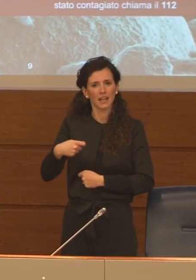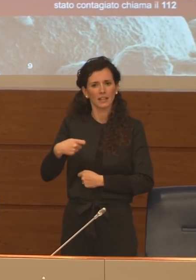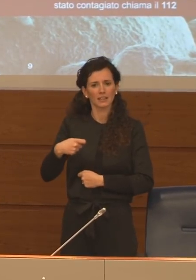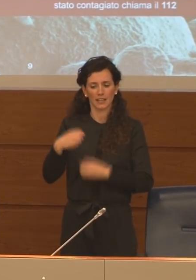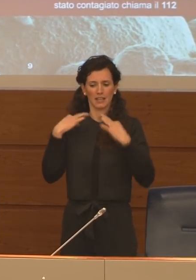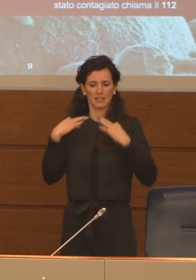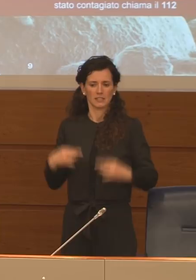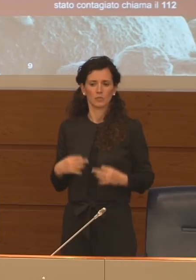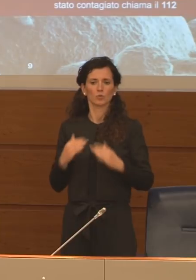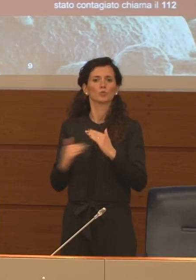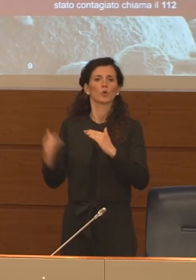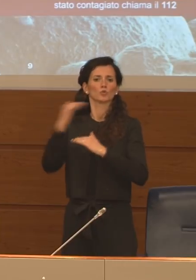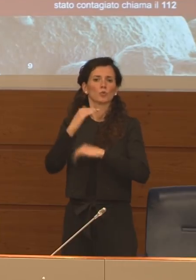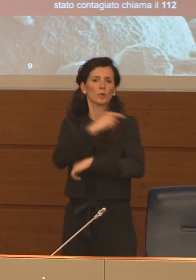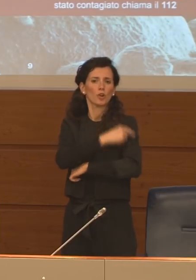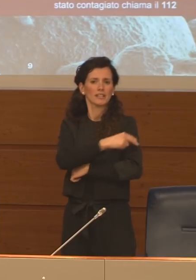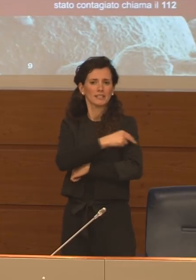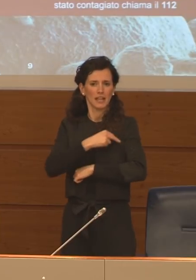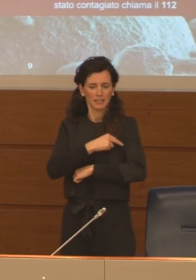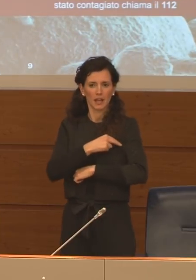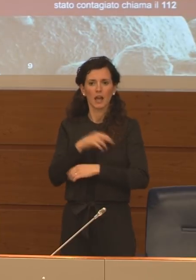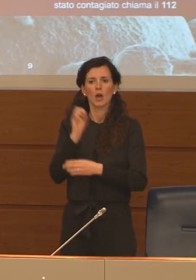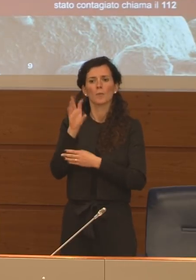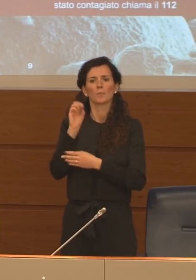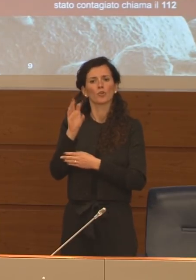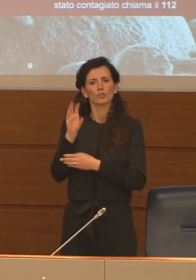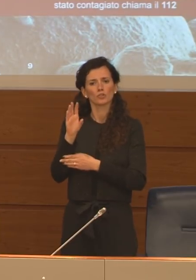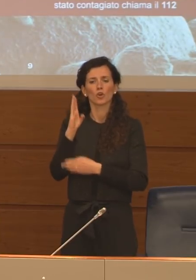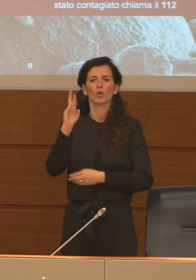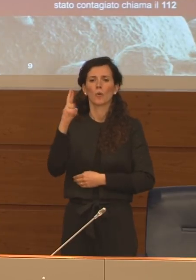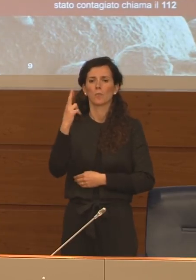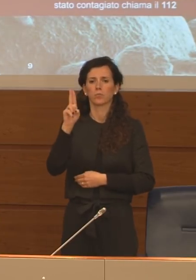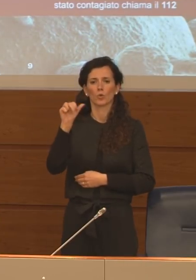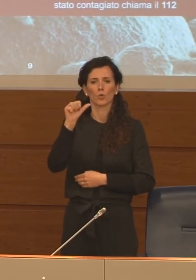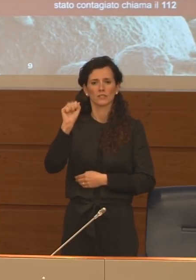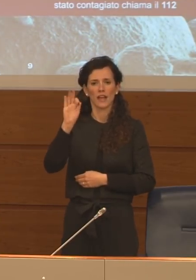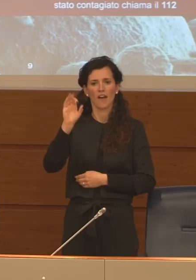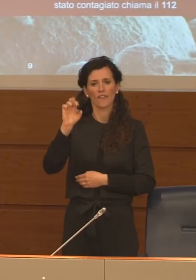Superiore di Sanità, professor Silvio Brusaferro che ringrazio ancora oggi di